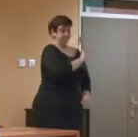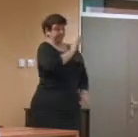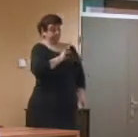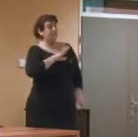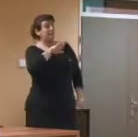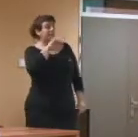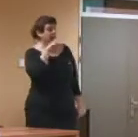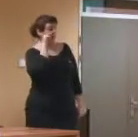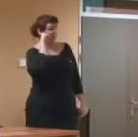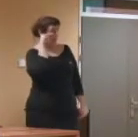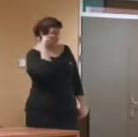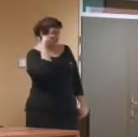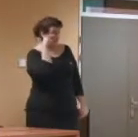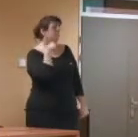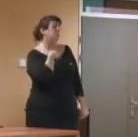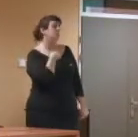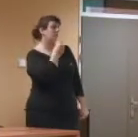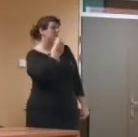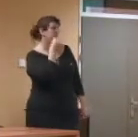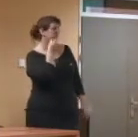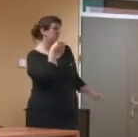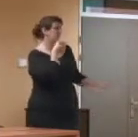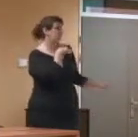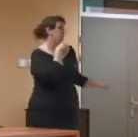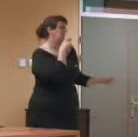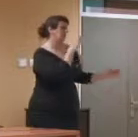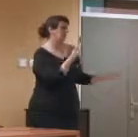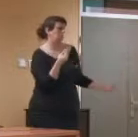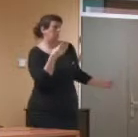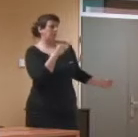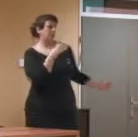añade un nuevo elemento para dejar su sello. Esto lo compara